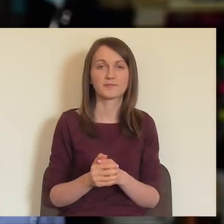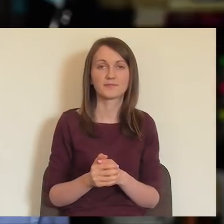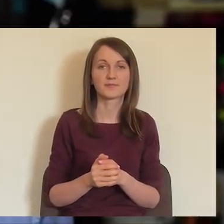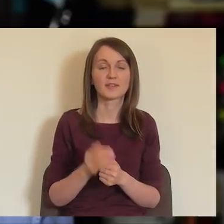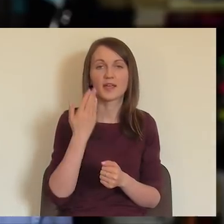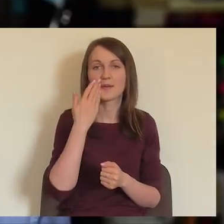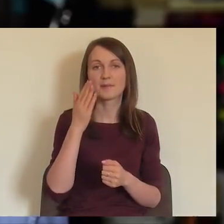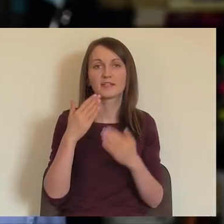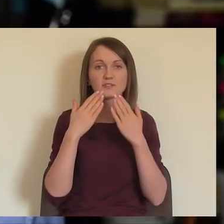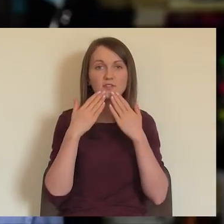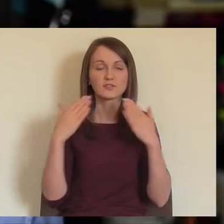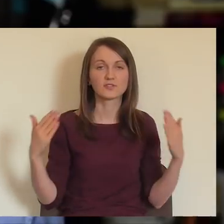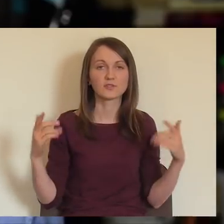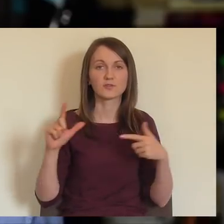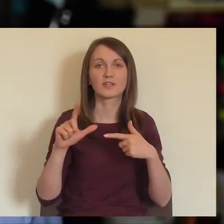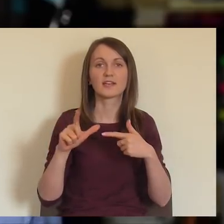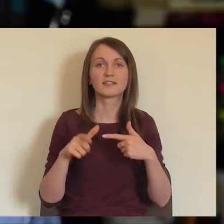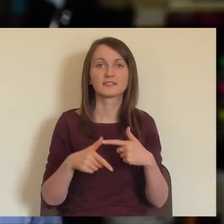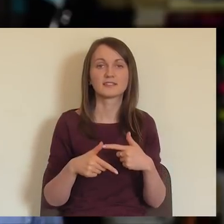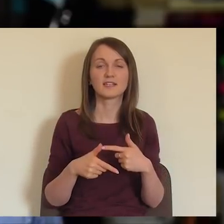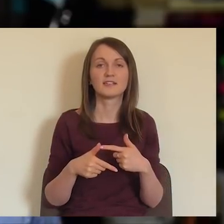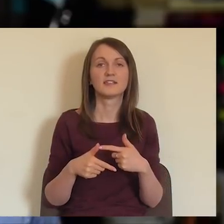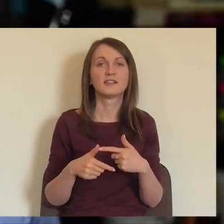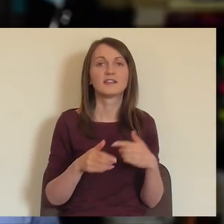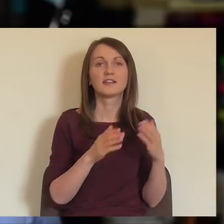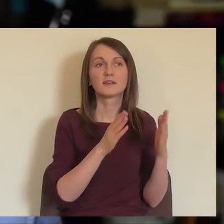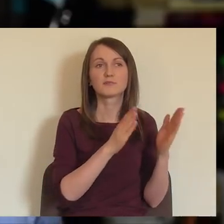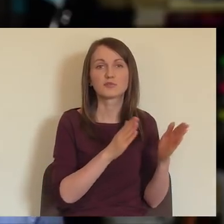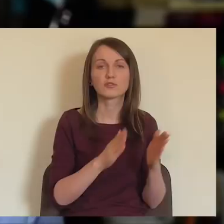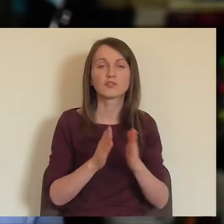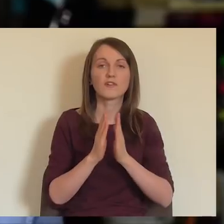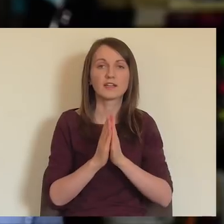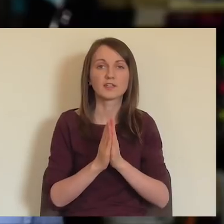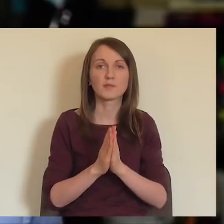Bardzo dziękuję jak zwykle tym wszystkim osobom,